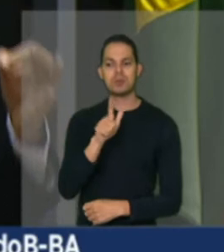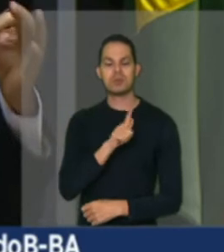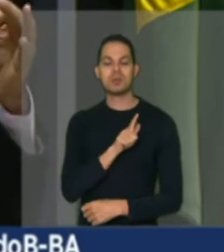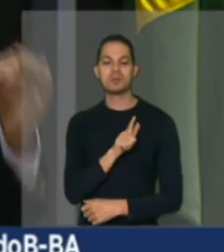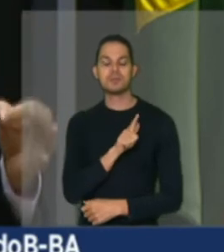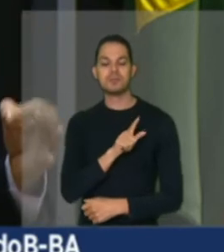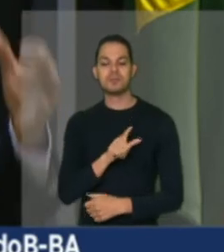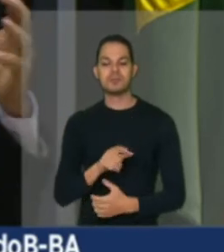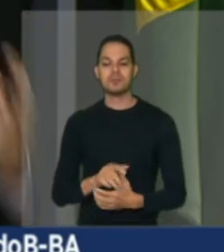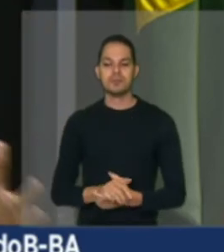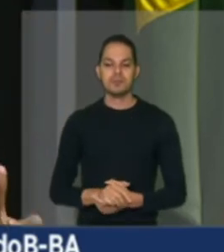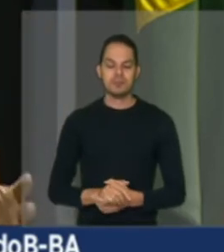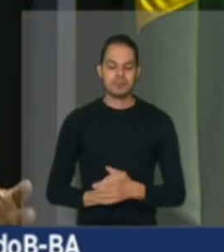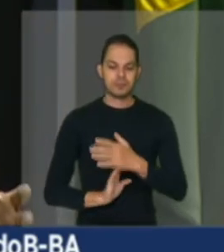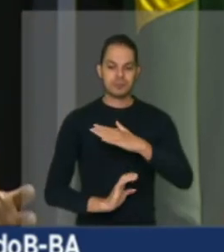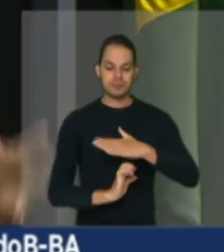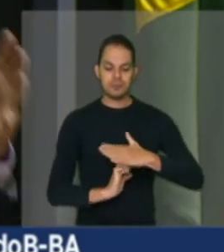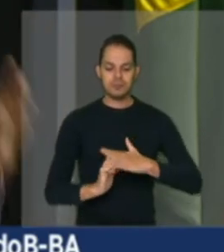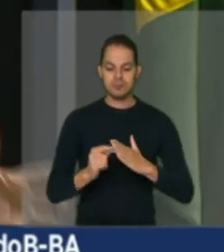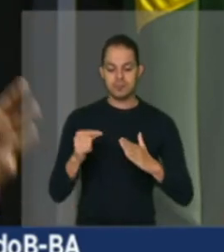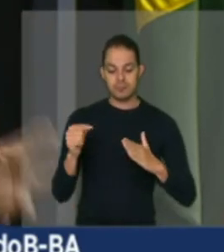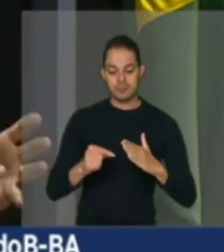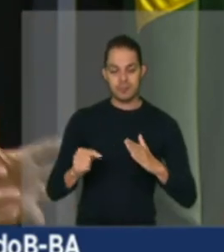UMA EMPRESA QUE TEM UM PERFIL, UMA CARACTERÍSTICA DE SERVIR AO POVO BRASILEIRO, CHEGAR EM